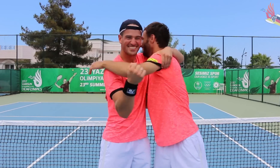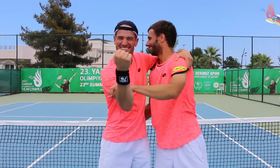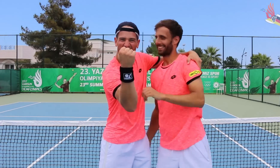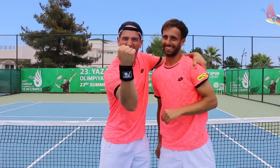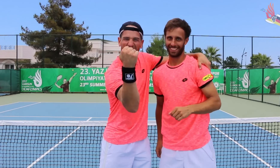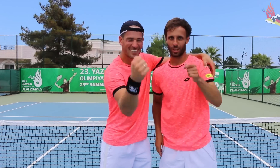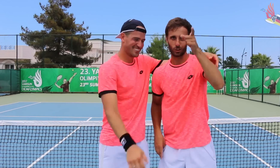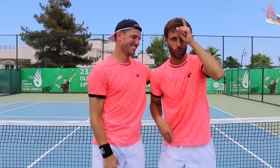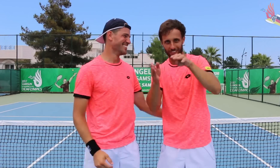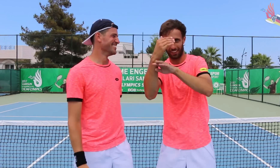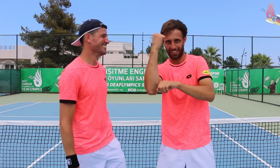Yes! Deutschland!